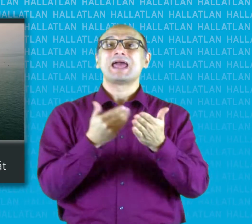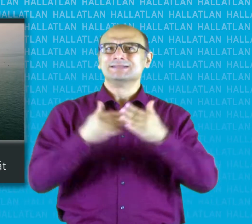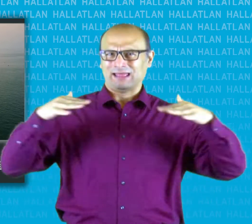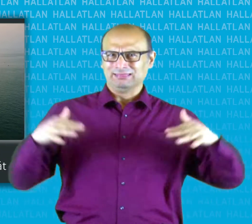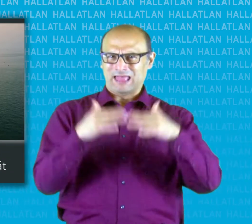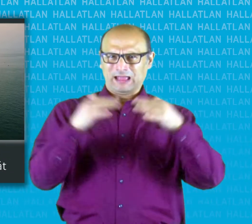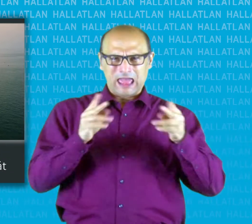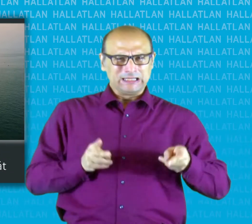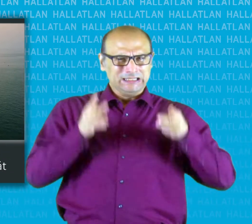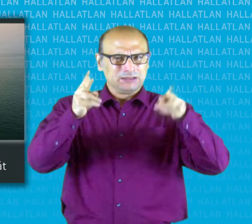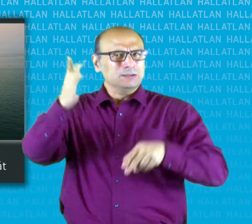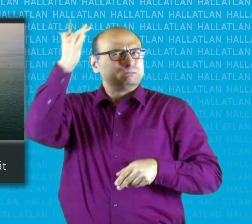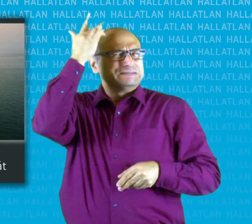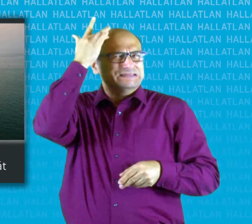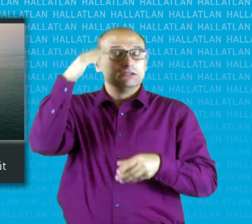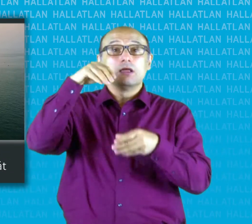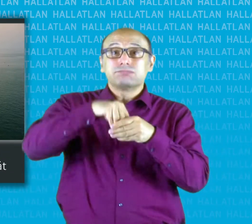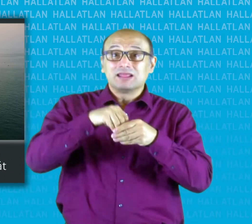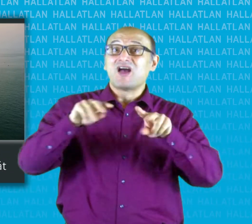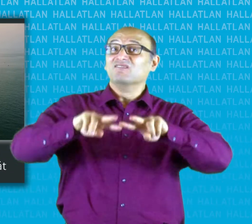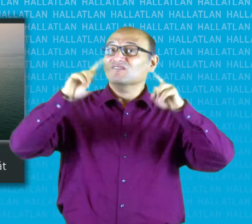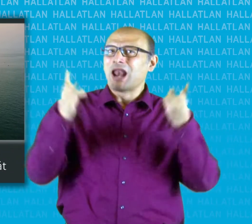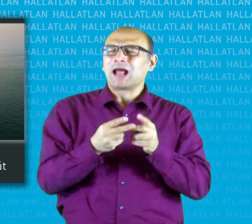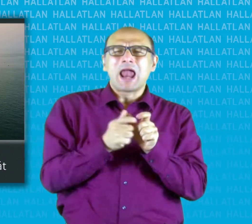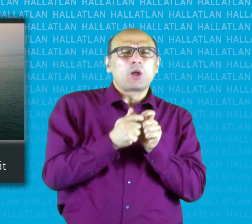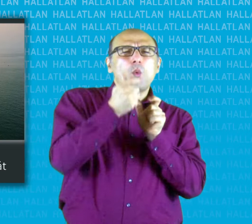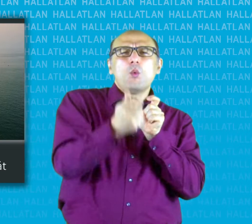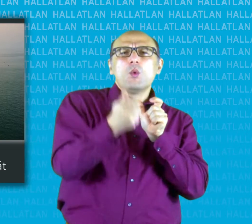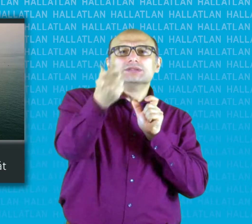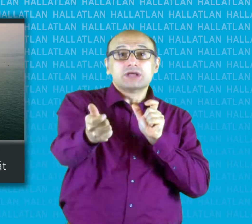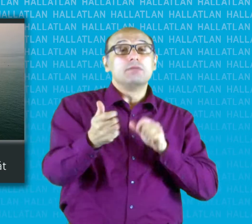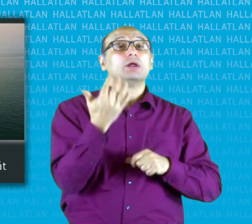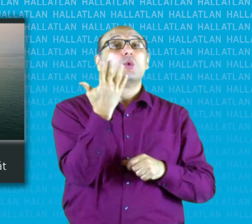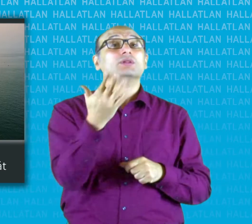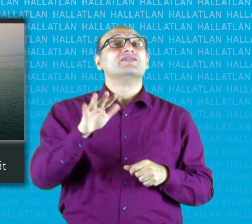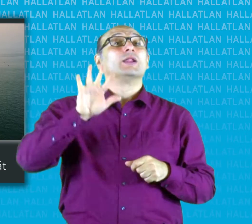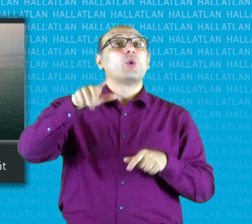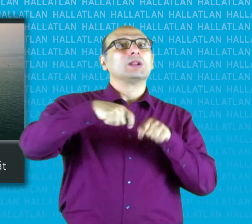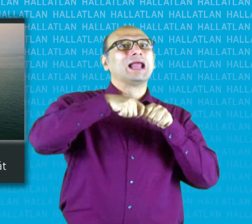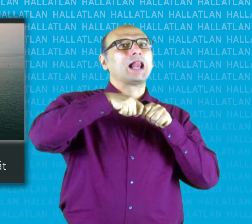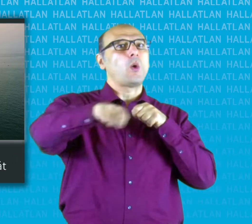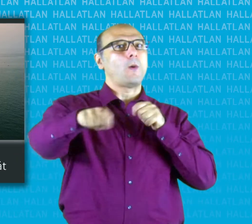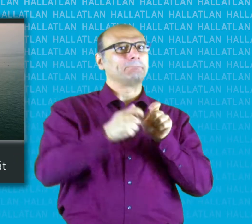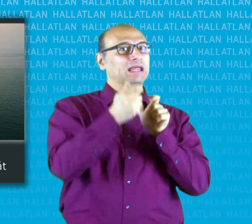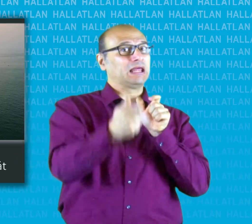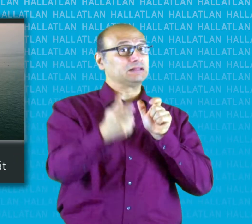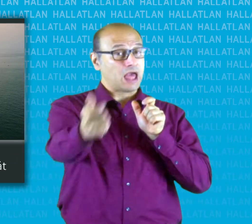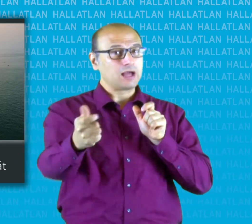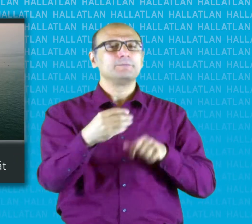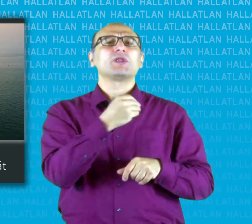A világ leghosszabb, 55 kilométeres, tengeri hídját egy,